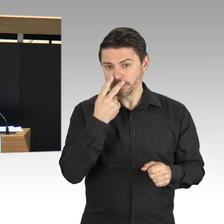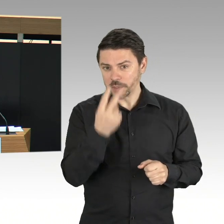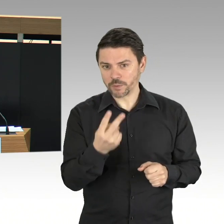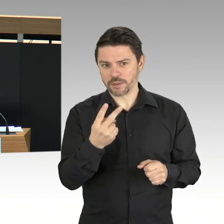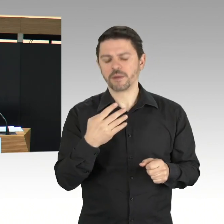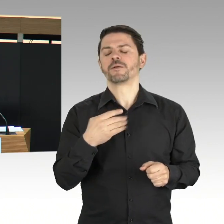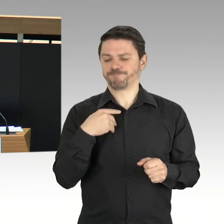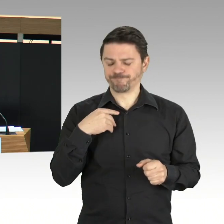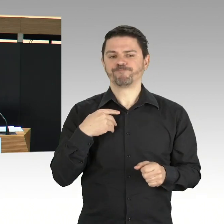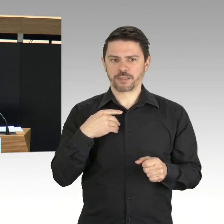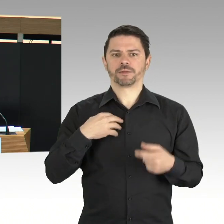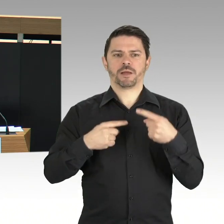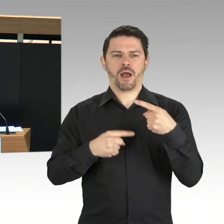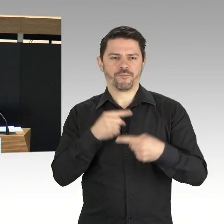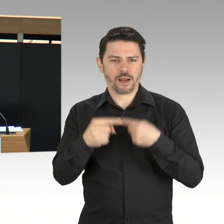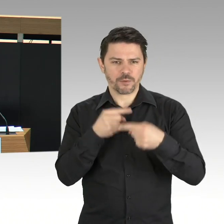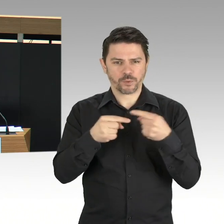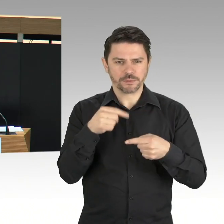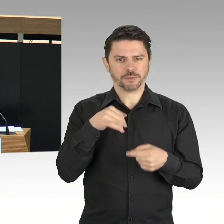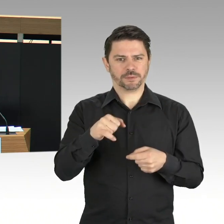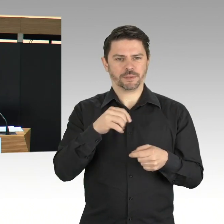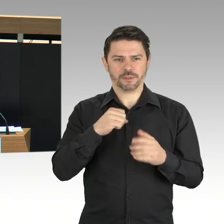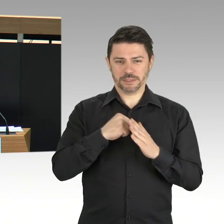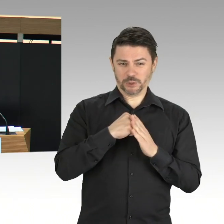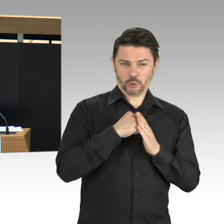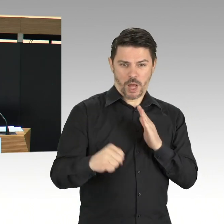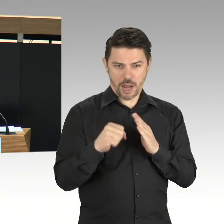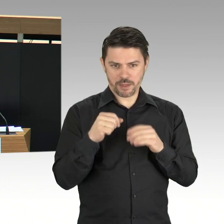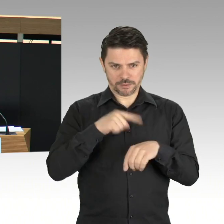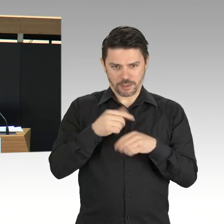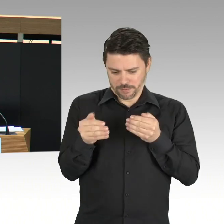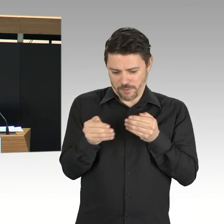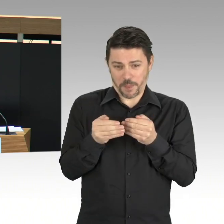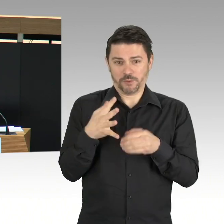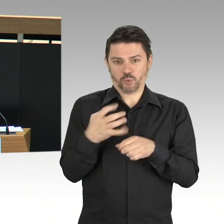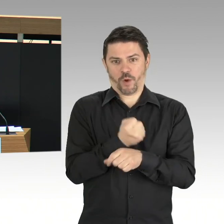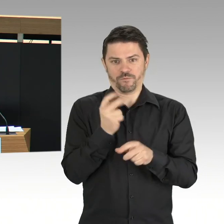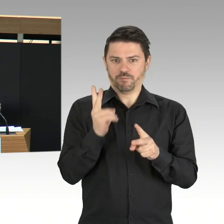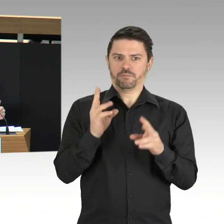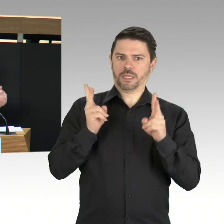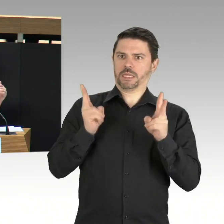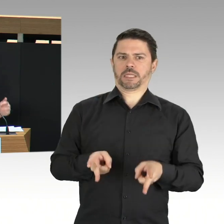zu Lasten der Mieterinnen und Mieter vorgenommen wurden. Aber wir haben die Rechtssicherheit damit insgesamt im Gesetz erhöht.